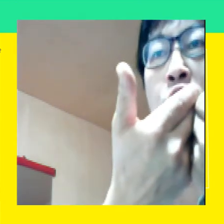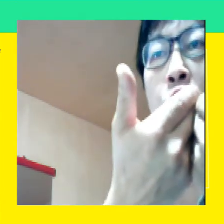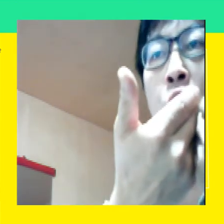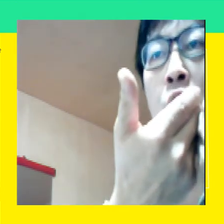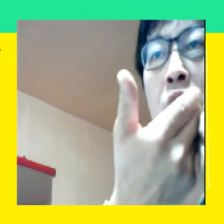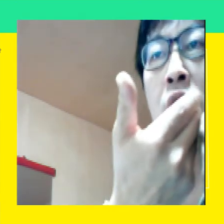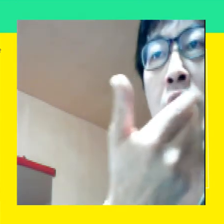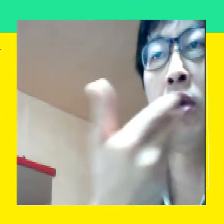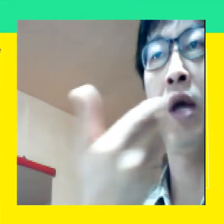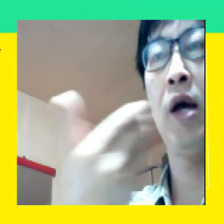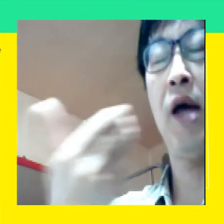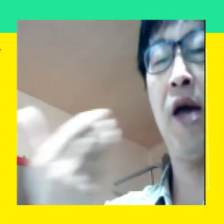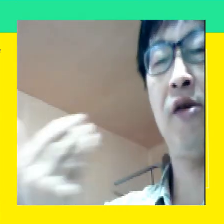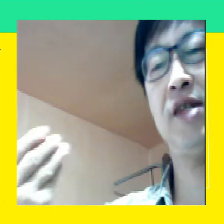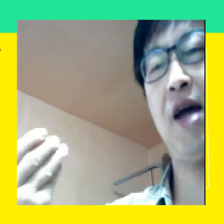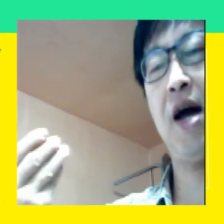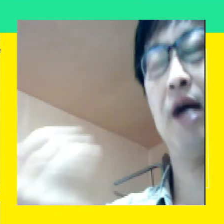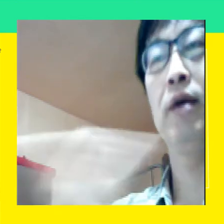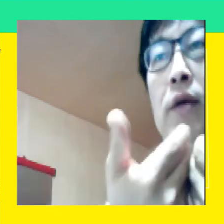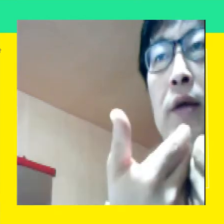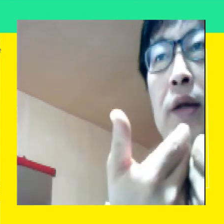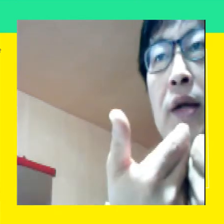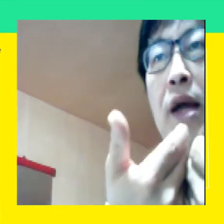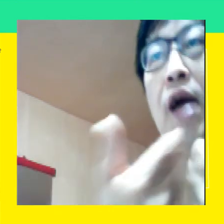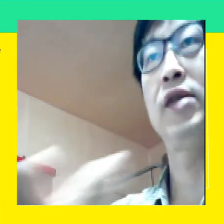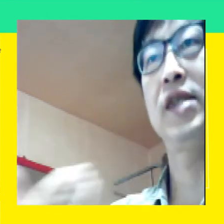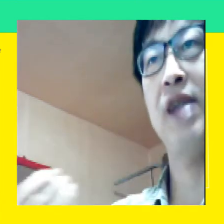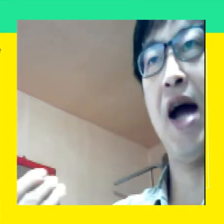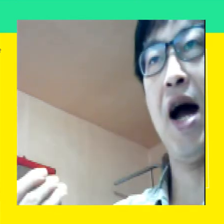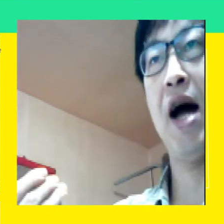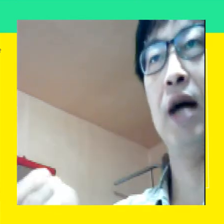바깥 쪽으로 멀어집니다